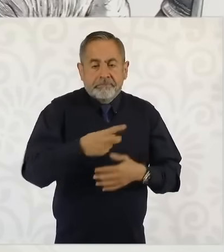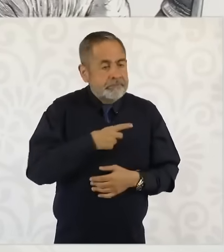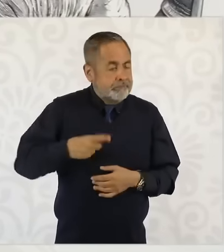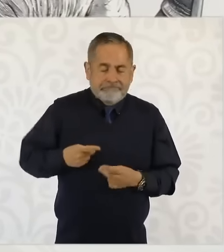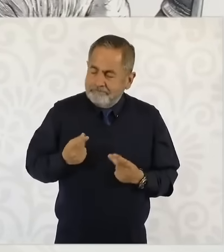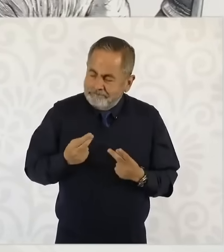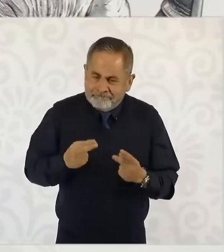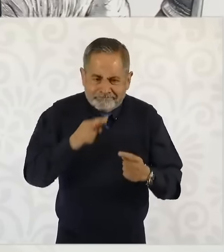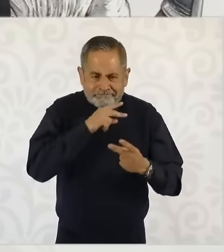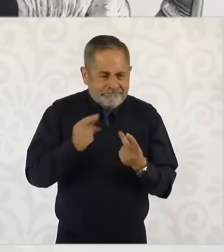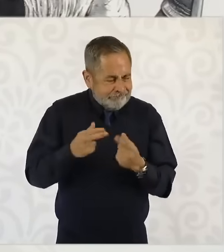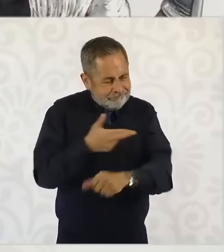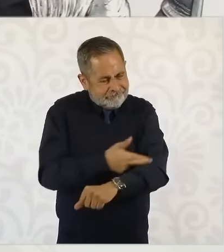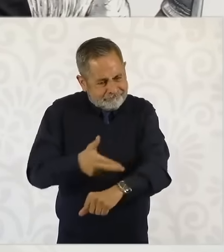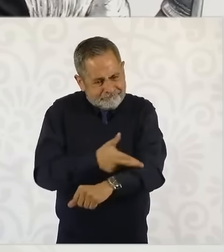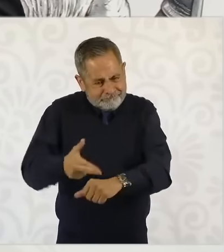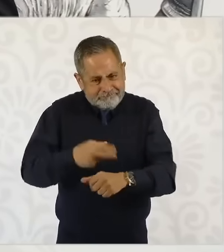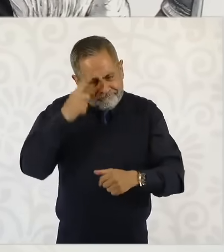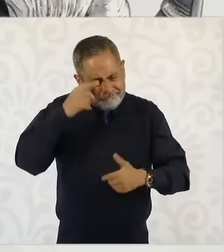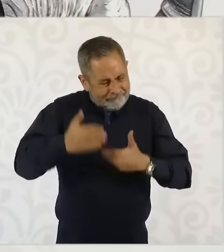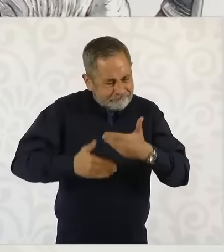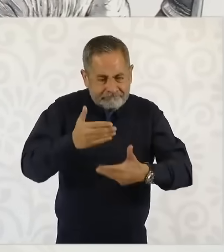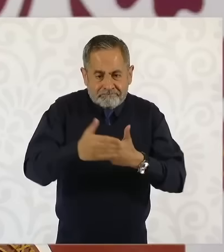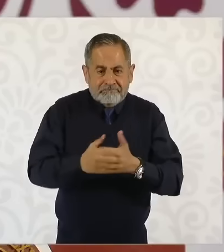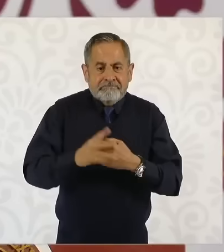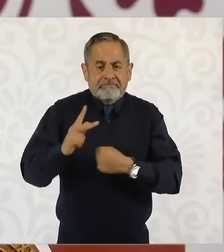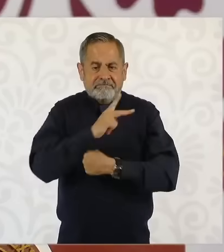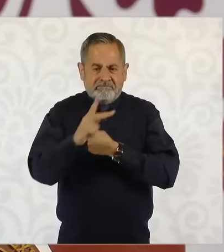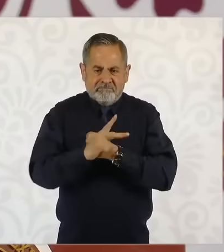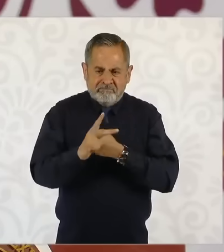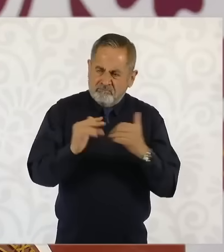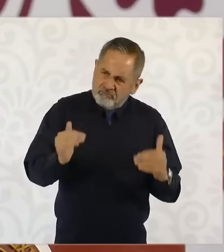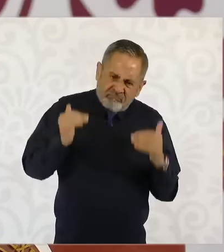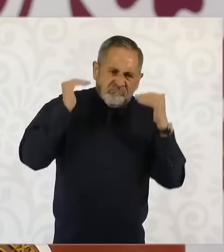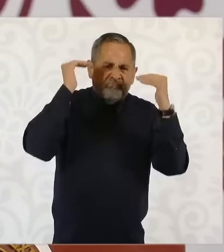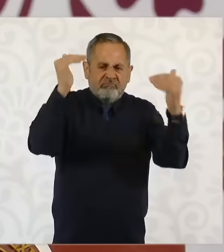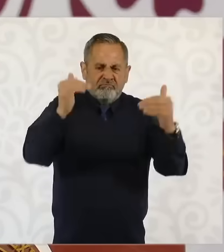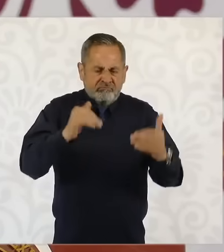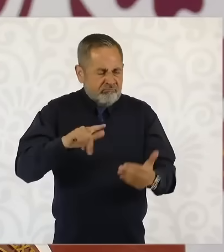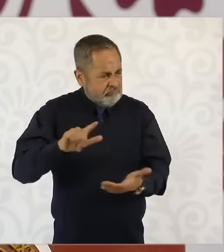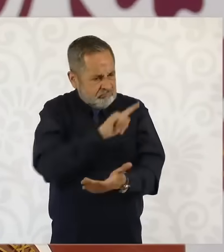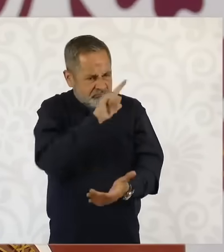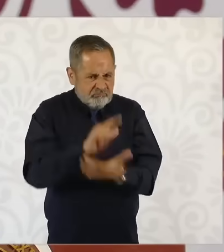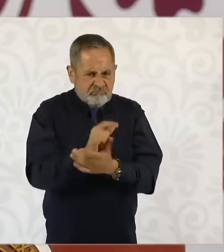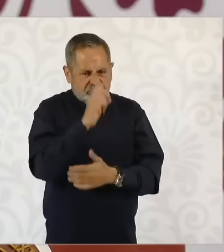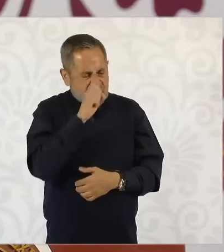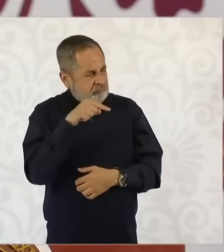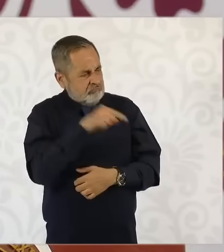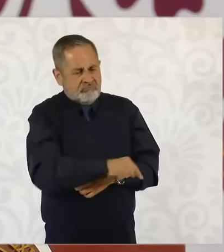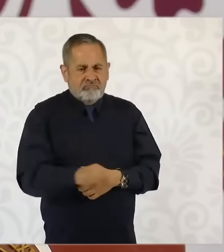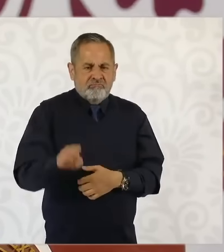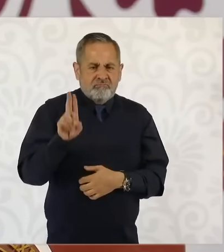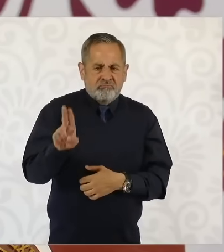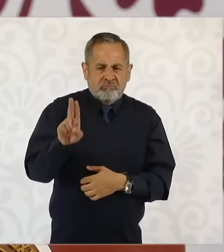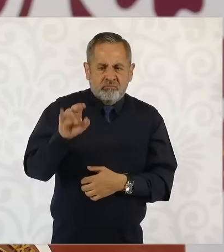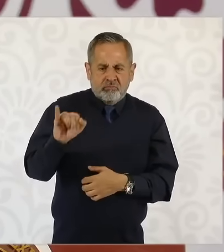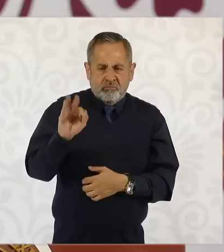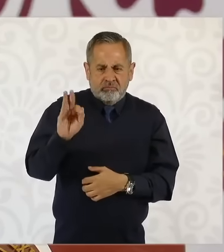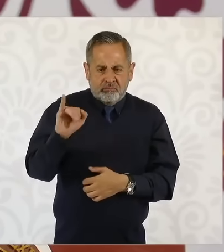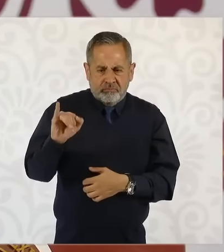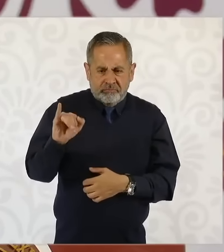paso para poner al país al nivel de lo que es el sistema de inteligencia financiera en las mejores